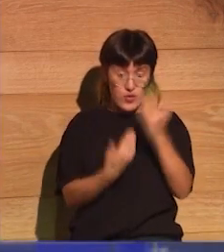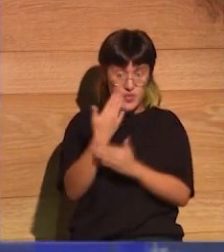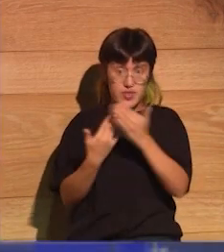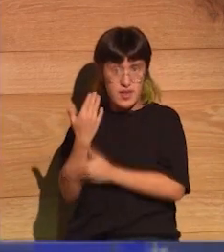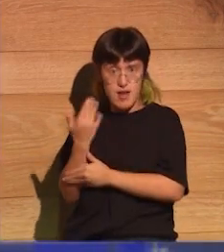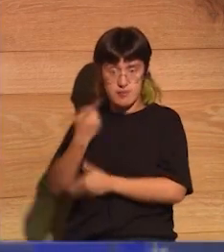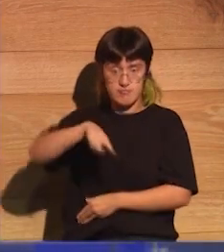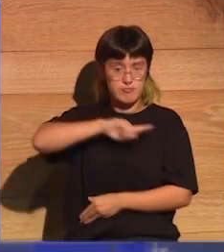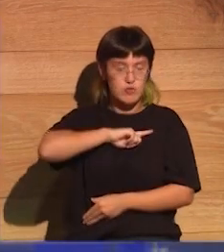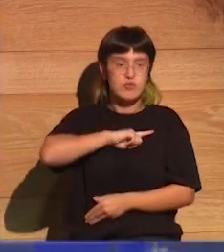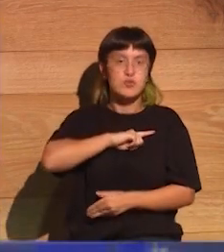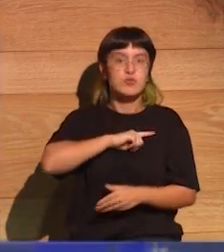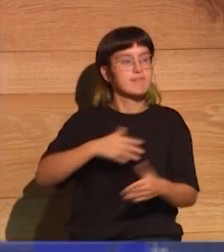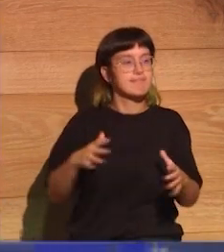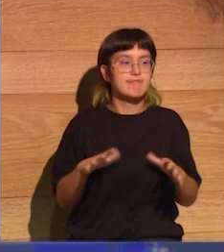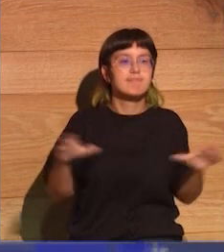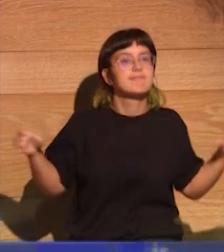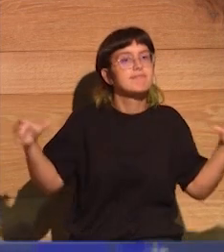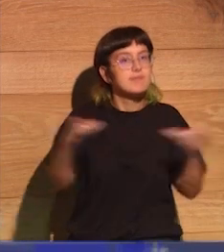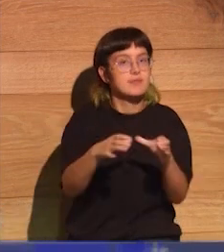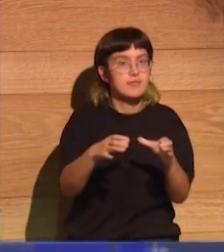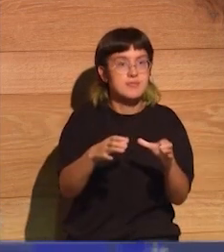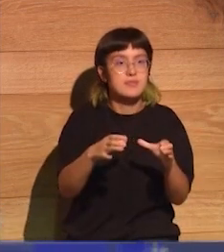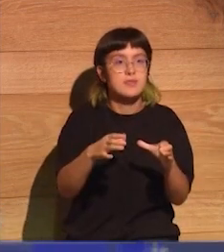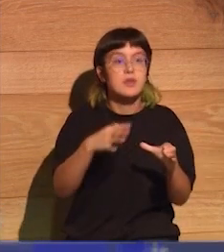porque todo esto, como siempre, es compartirlo